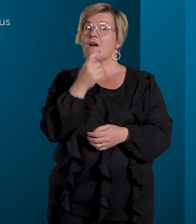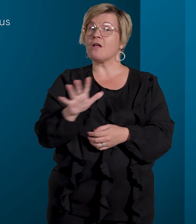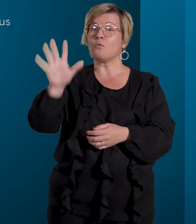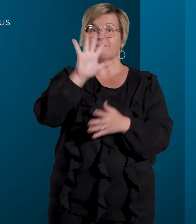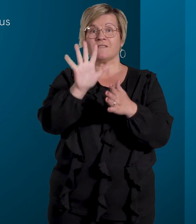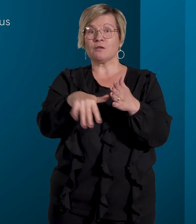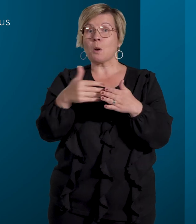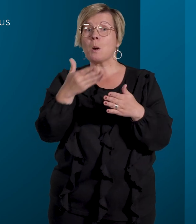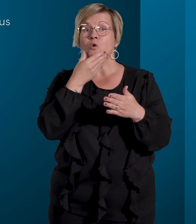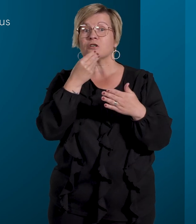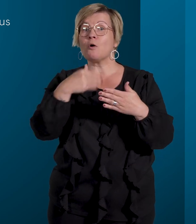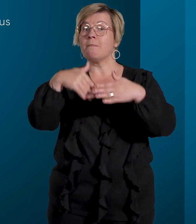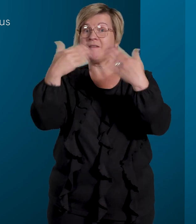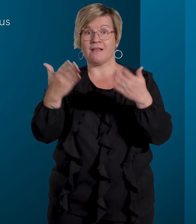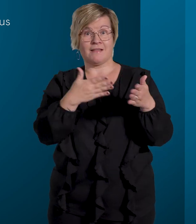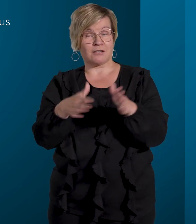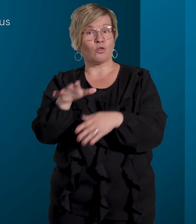Valtakunnalliset viittomakieliset nuorisopäivät järjestetään -